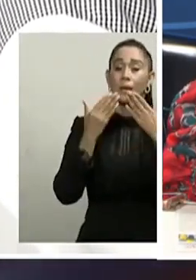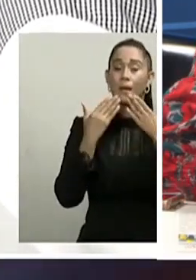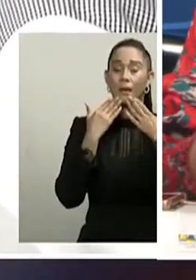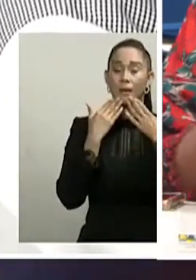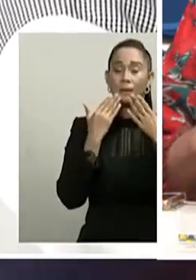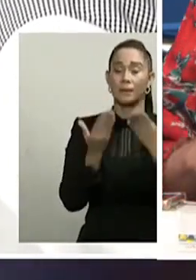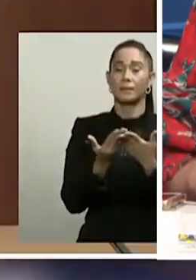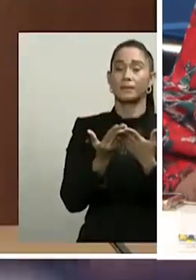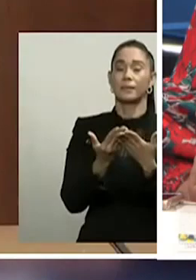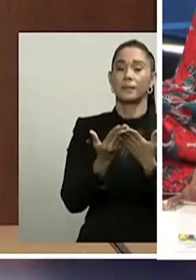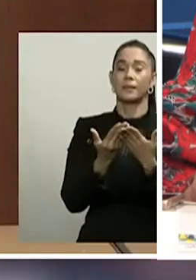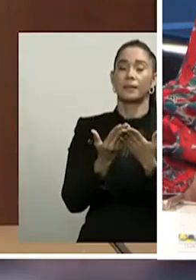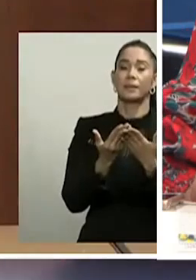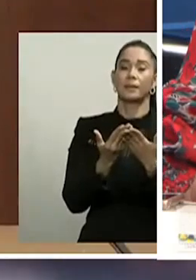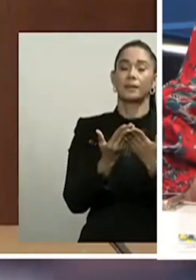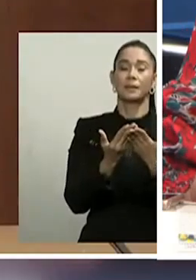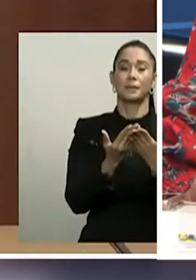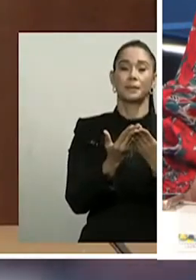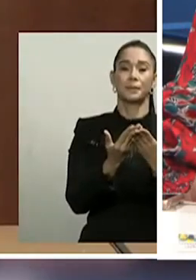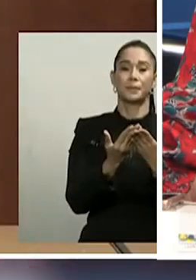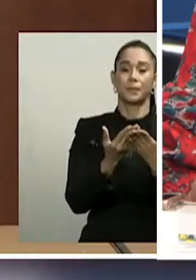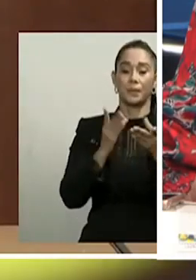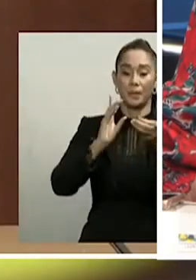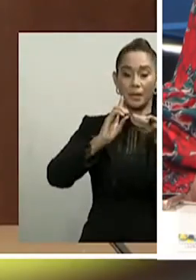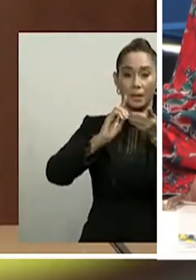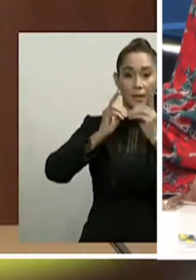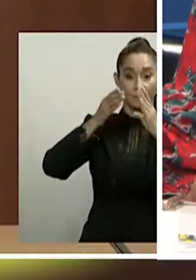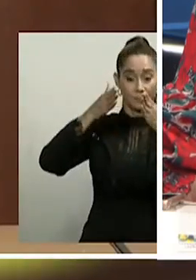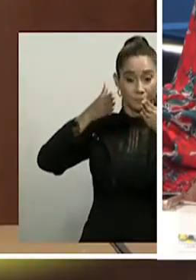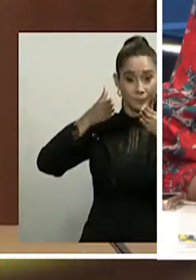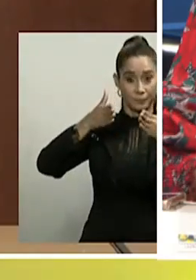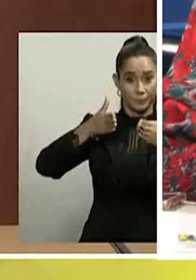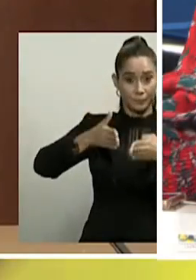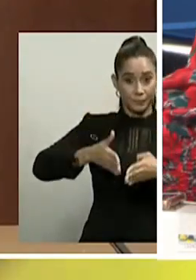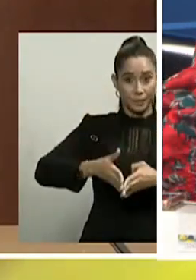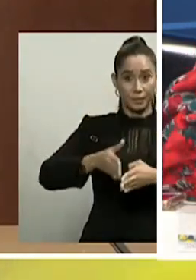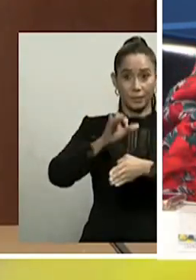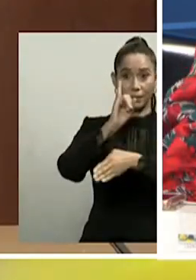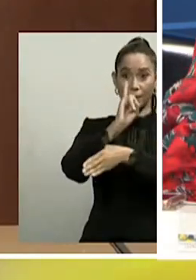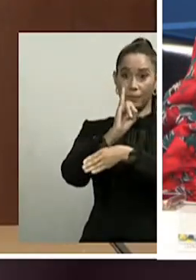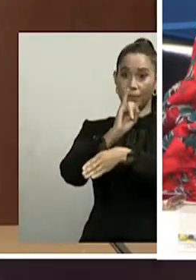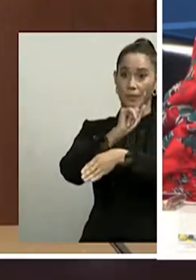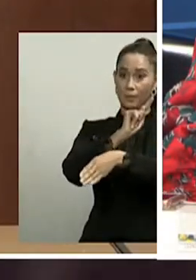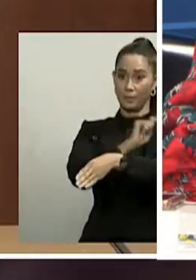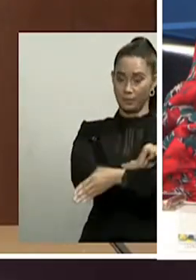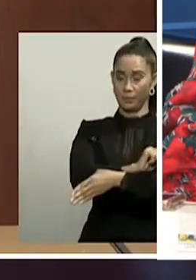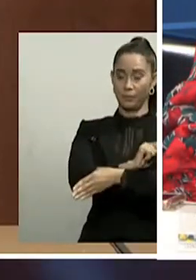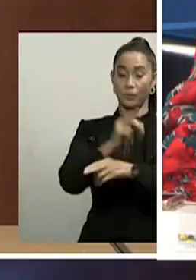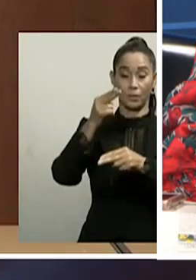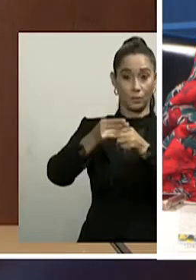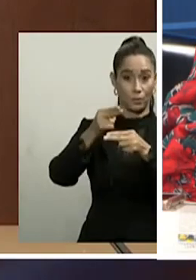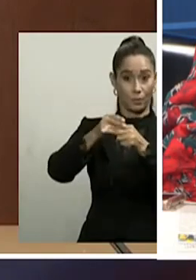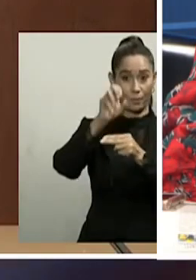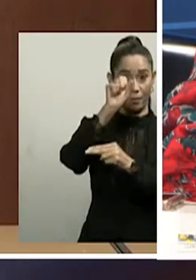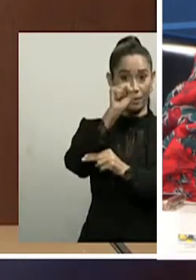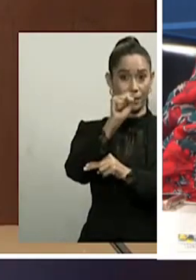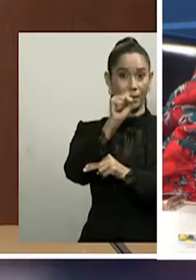explicaba ayer el ministro de trabajo el señor de camps garcía explicaba que no es que ha sido